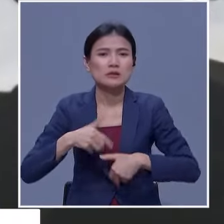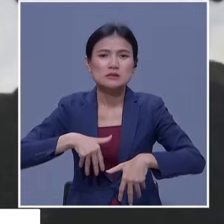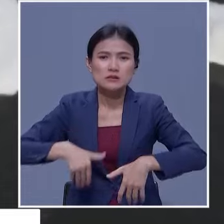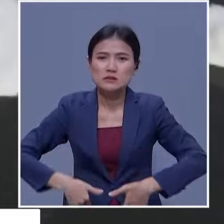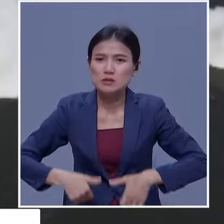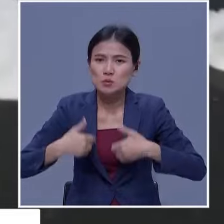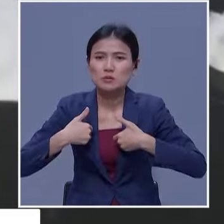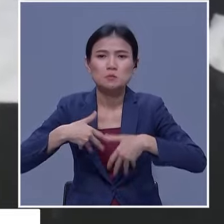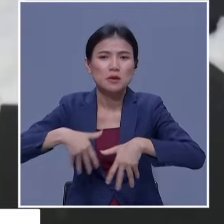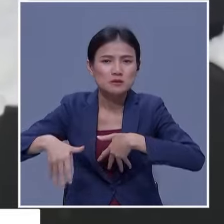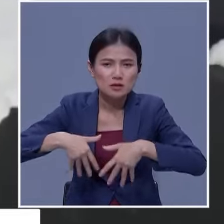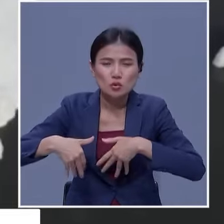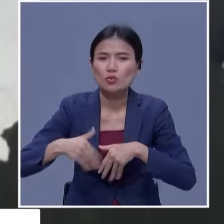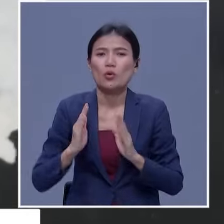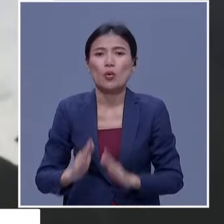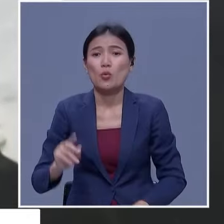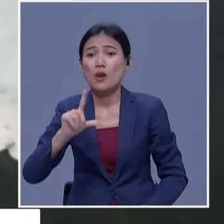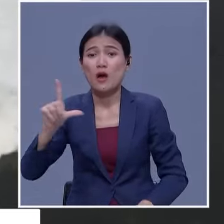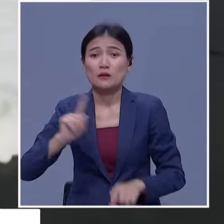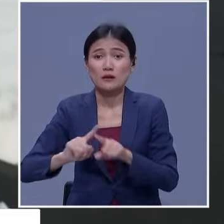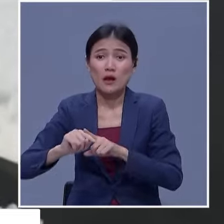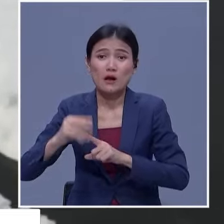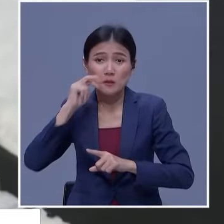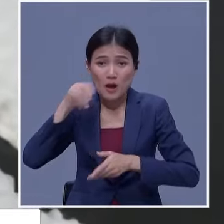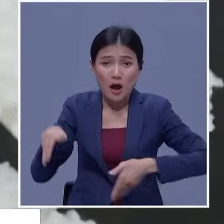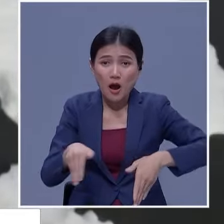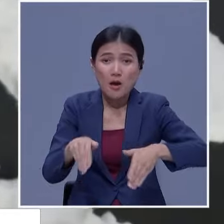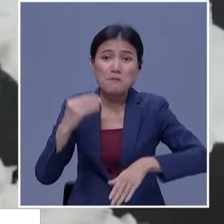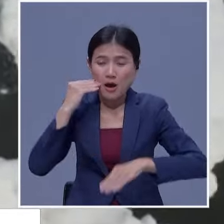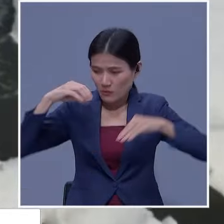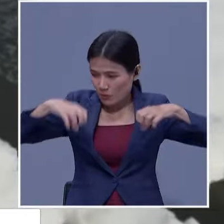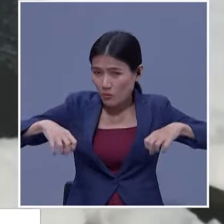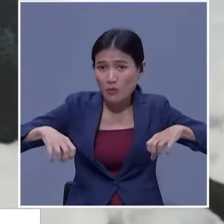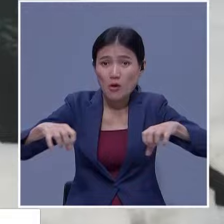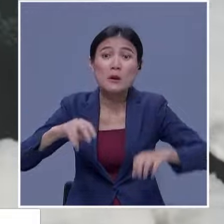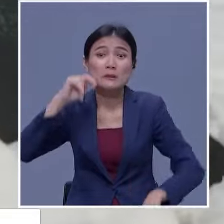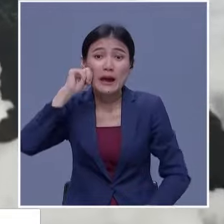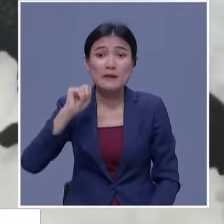ของผู้คนนับล้านที่อาศัยอยู่ตามริมฝั่ง แม่น้ำปริมาณน้ำเสียของกรุงนิวเดลีที่